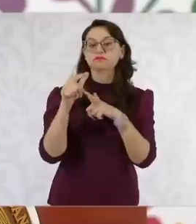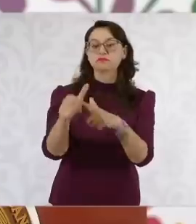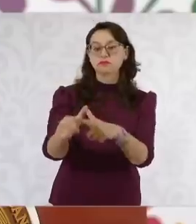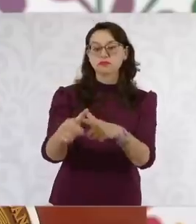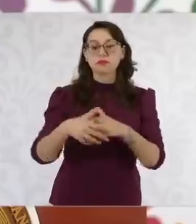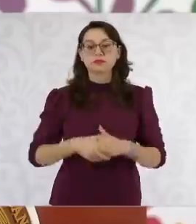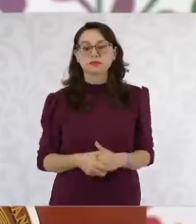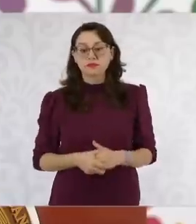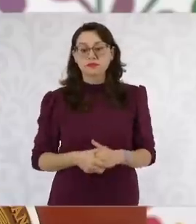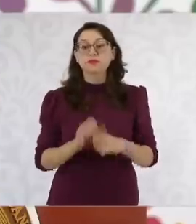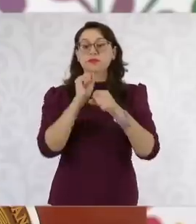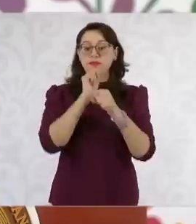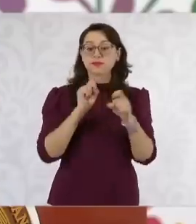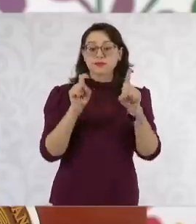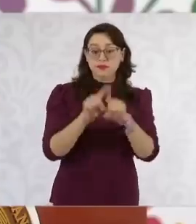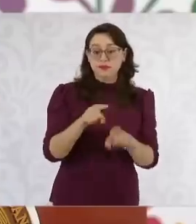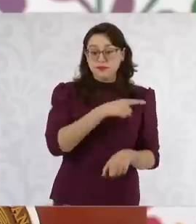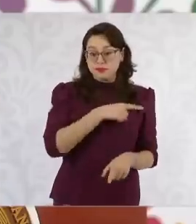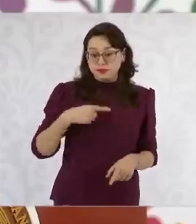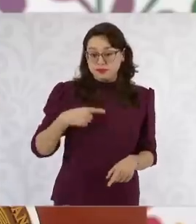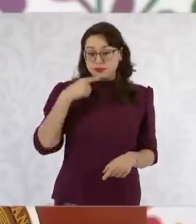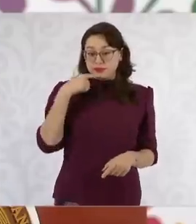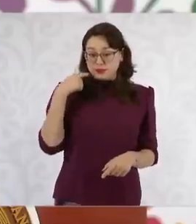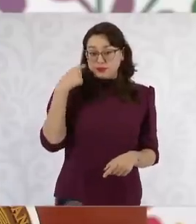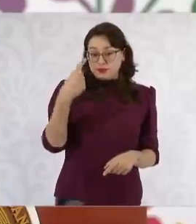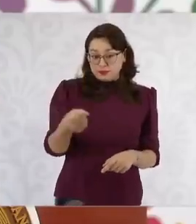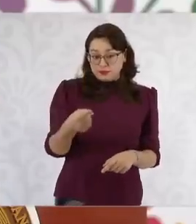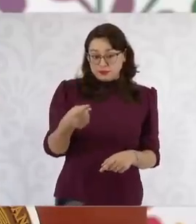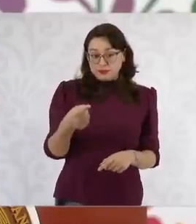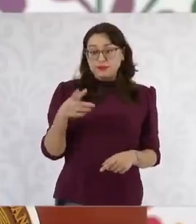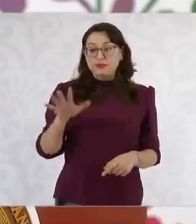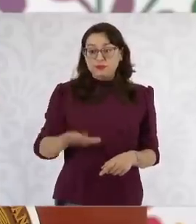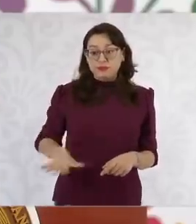su vez como parte de la estrategia de seguridad implementada en Acapulco por instrucciones de